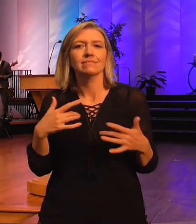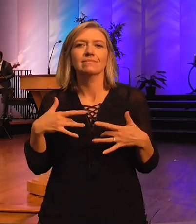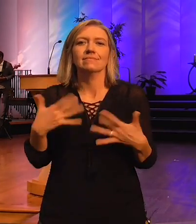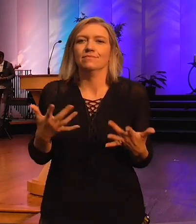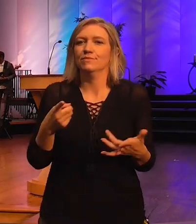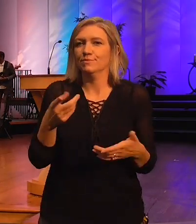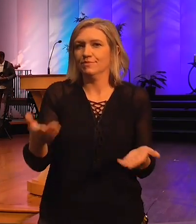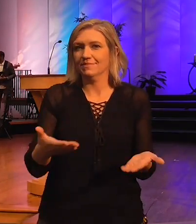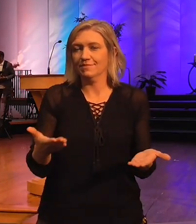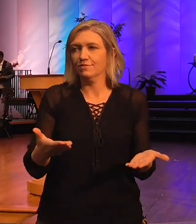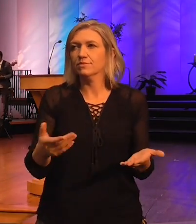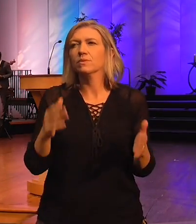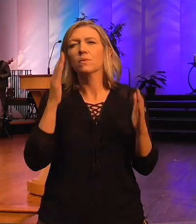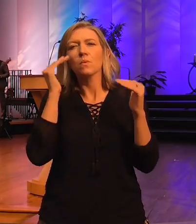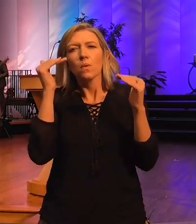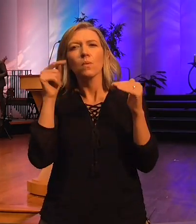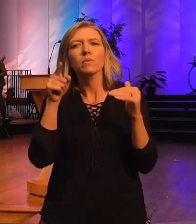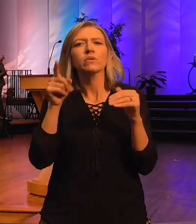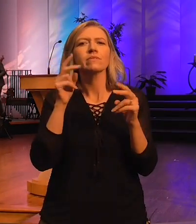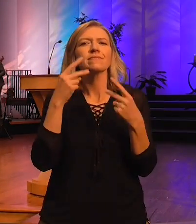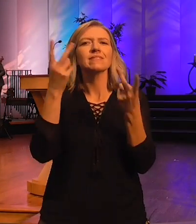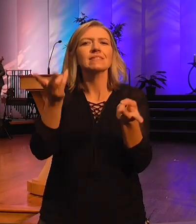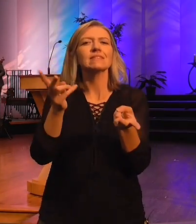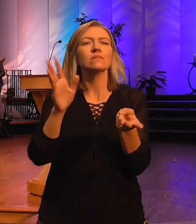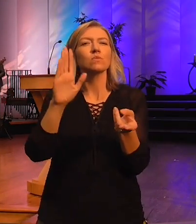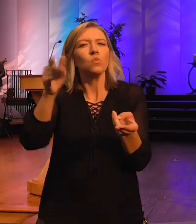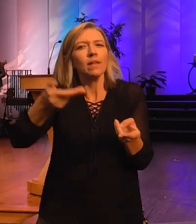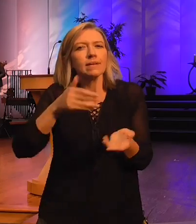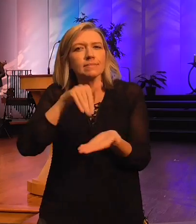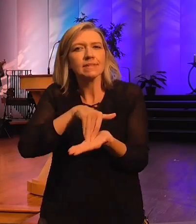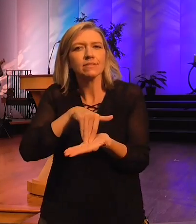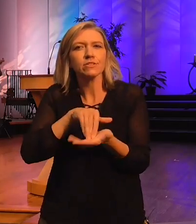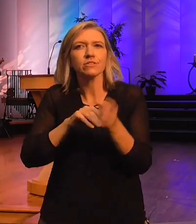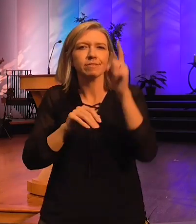nosotros, esperamos que visites nuestro Centro de bienvenida en el centro del lobby y llévese a casa